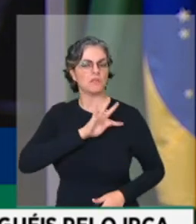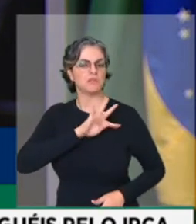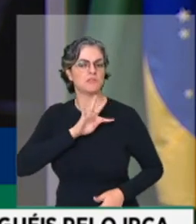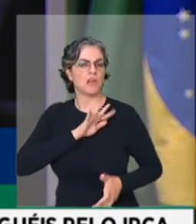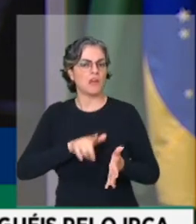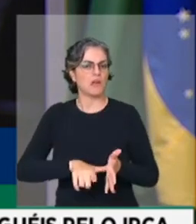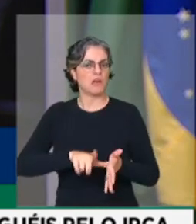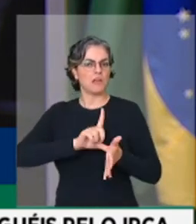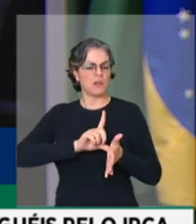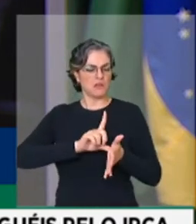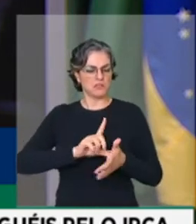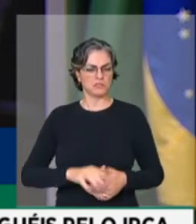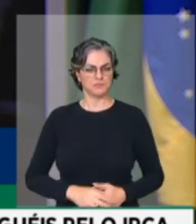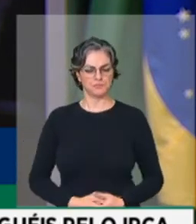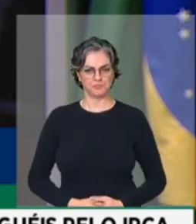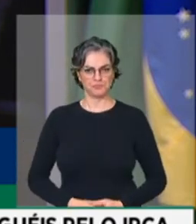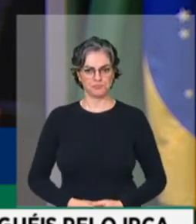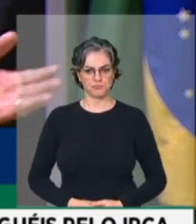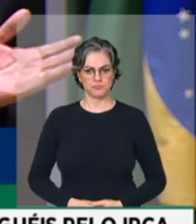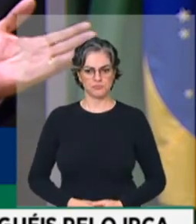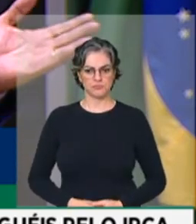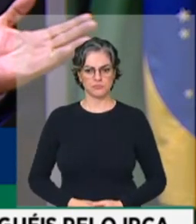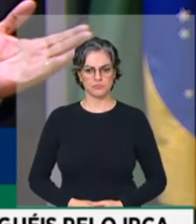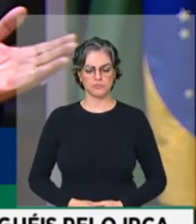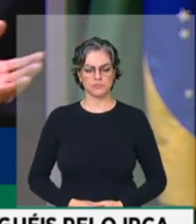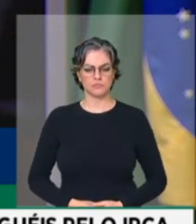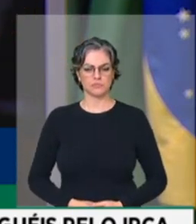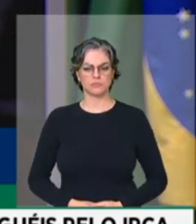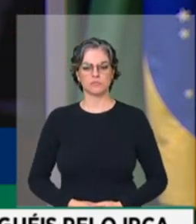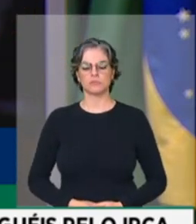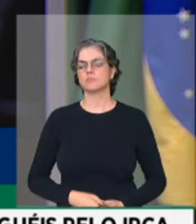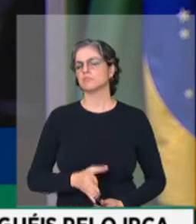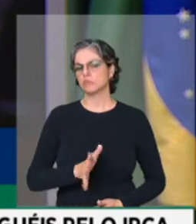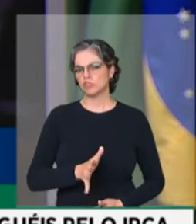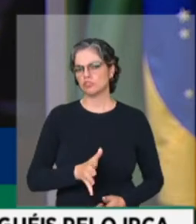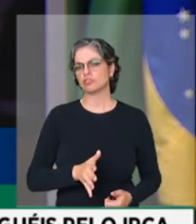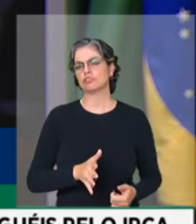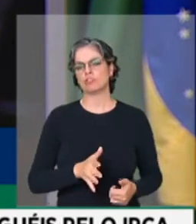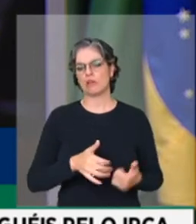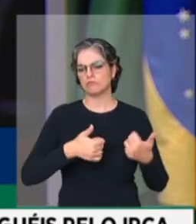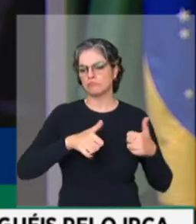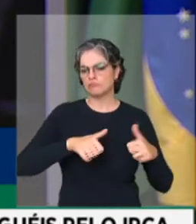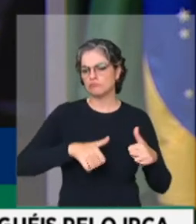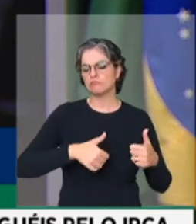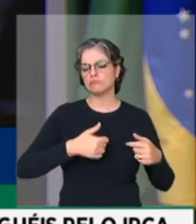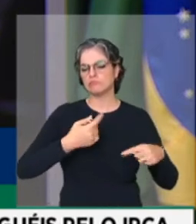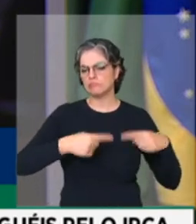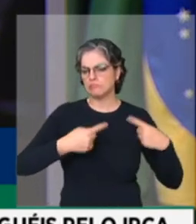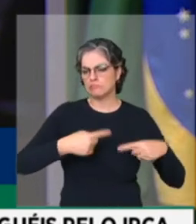AVALIAÇÃO... TÉCNICA E PRÉVIA QUANTO A ESSA QUESTÃO, AO FINAL DE UMA DISCUSSÃO DE... DE MUITO